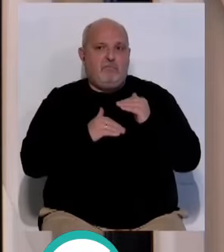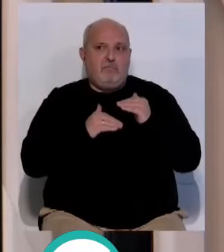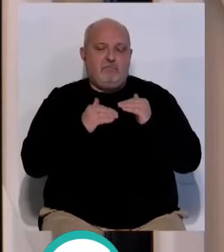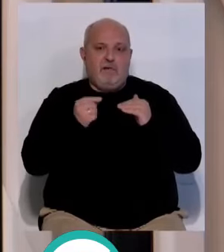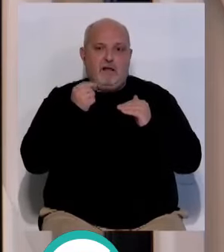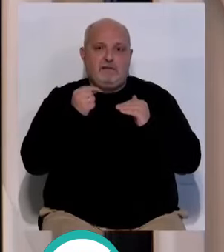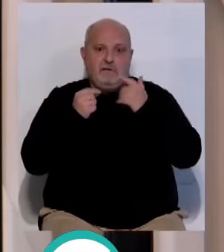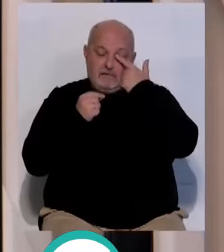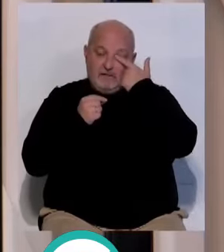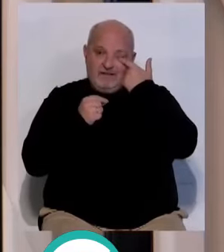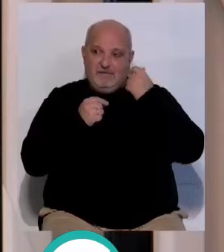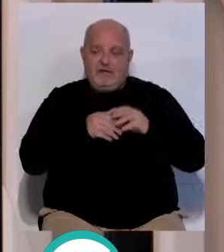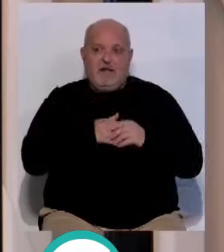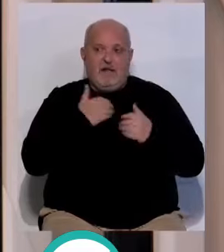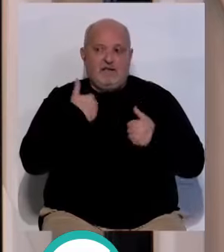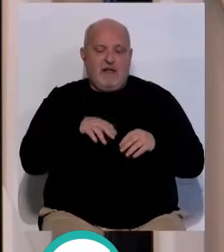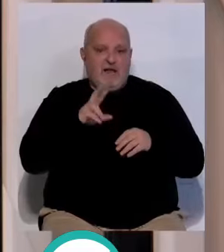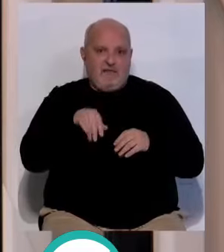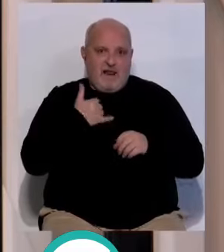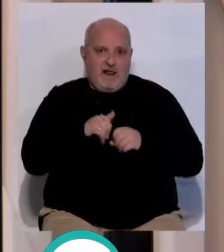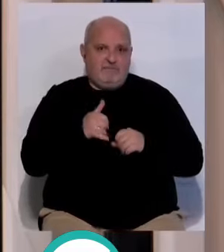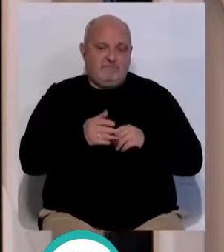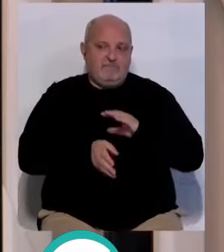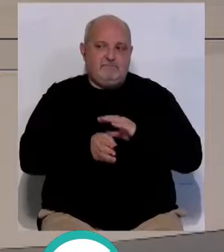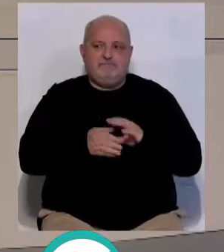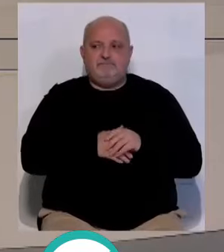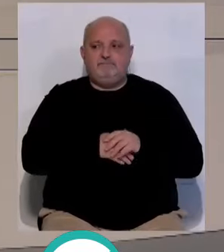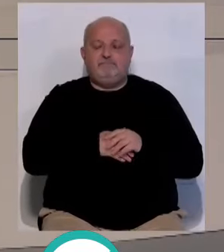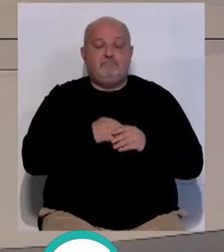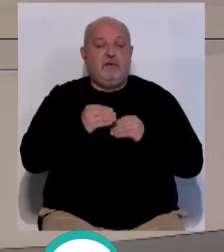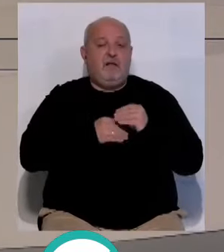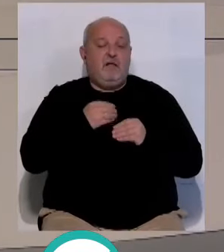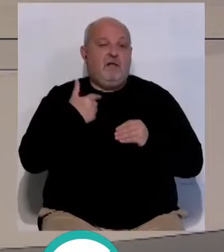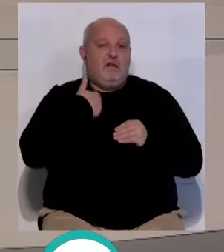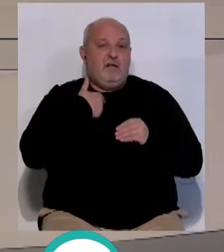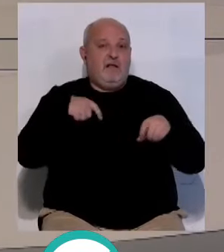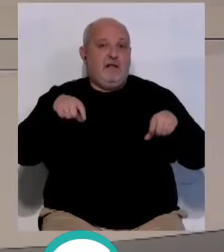imposible pues ya no lo es ahí estamos lo hizo con esa derrota en el nuevo los cármenes en la